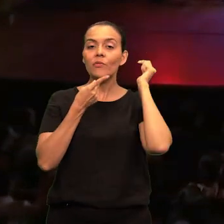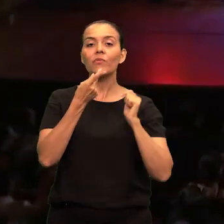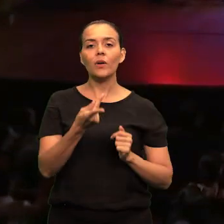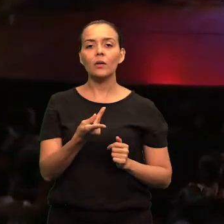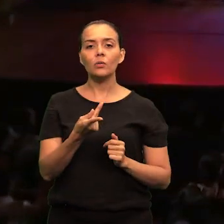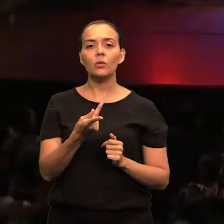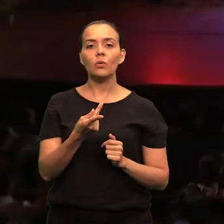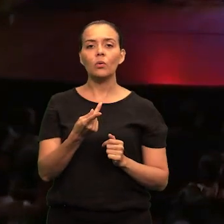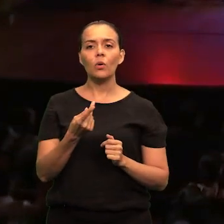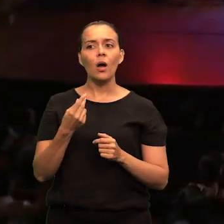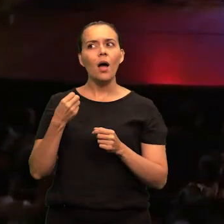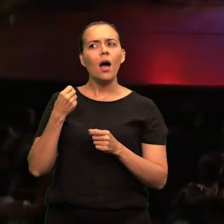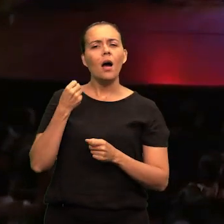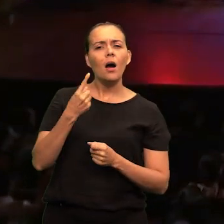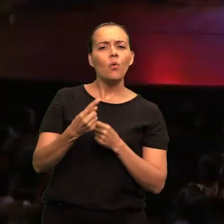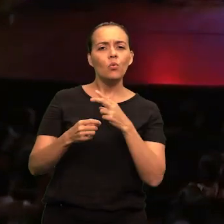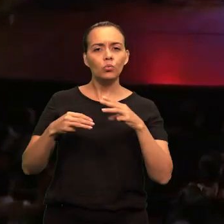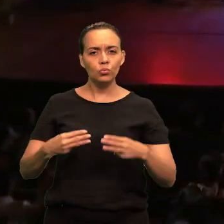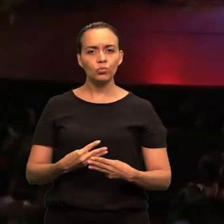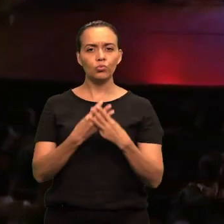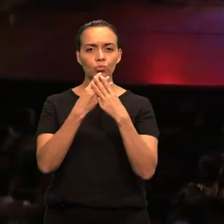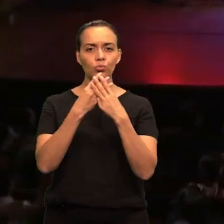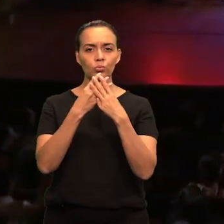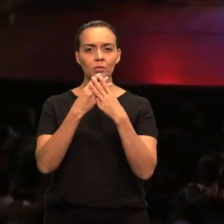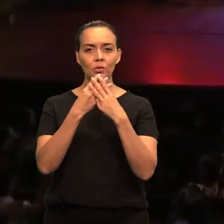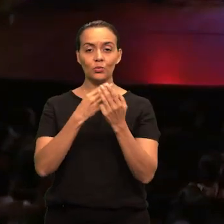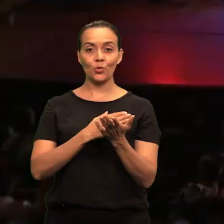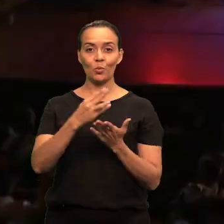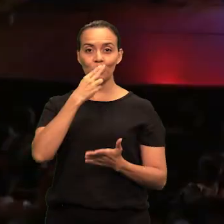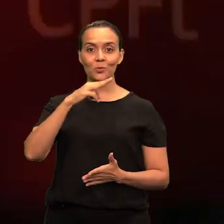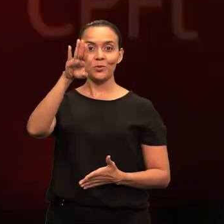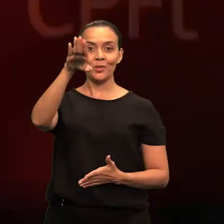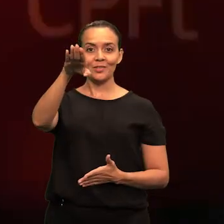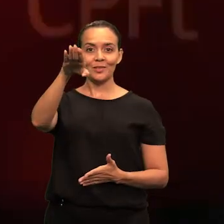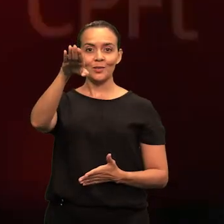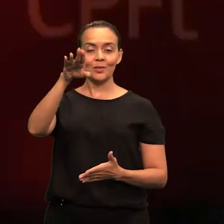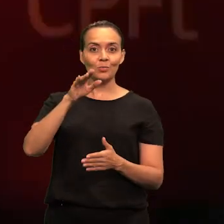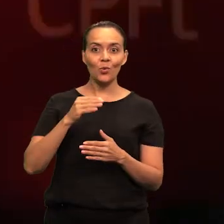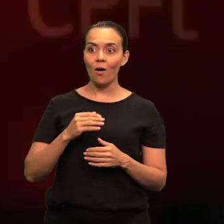alguns judeus, quando iniciou o nazismo, apoiaram o nazismo.